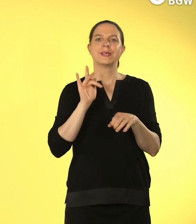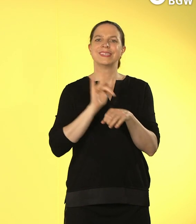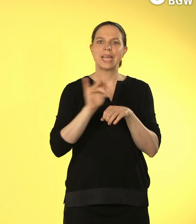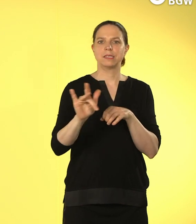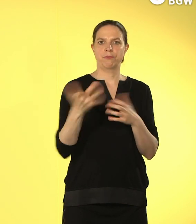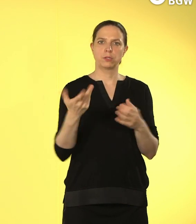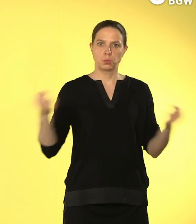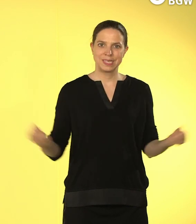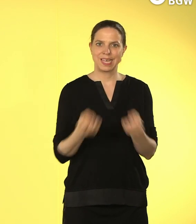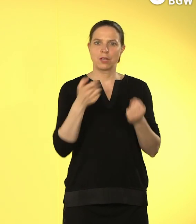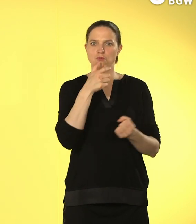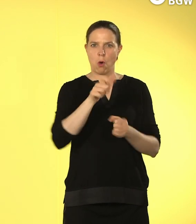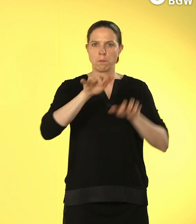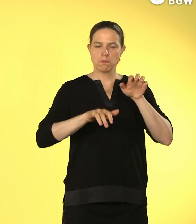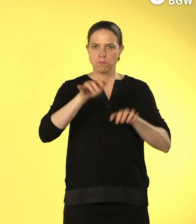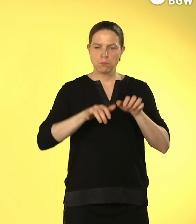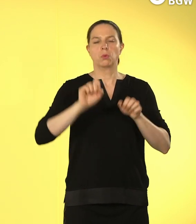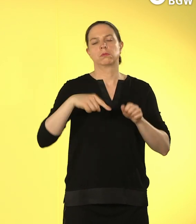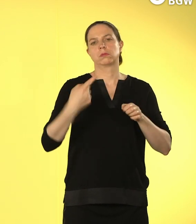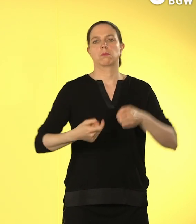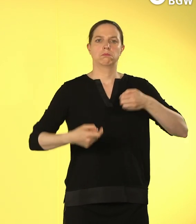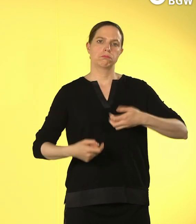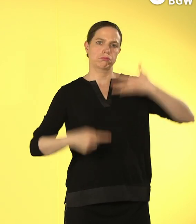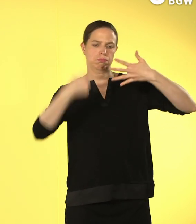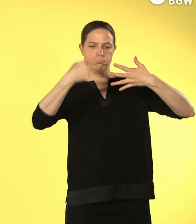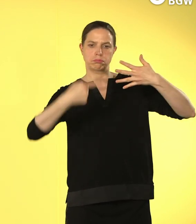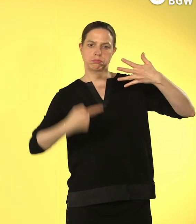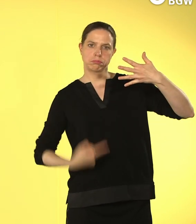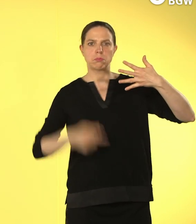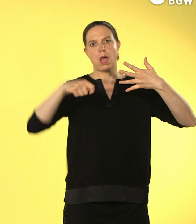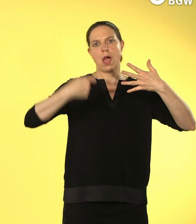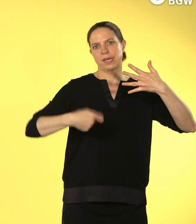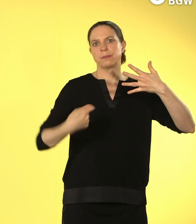Dann kommen Hersteller, die diese Substanzen anbieten.